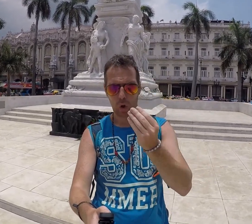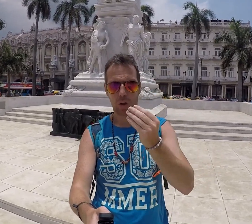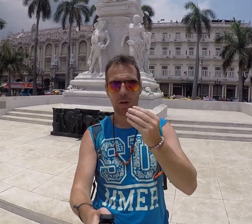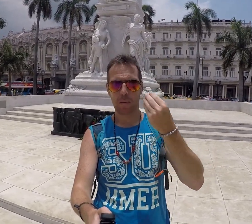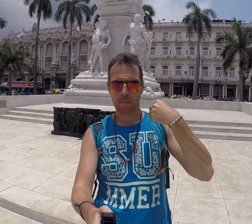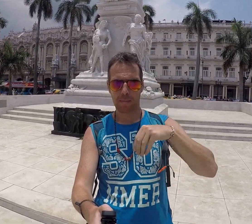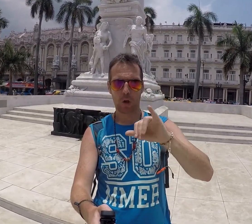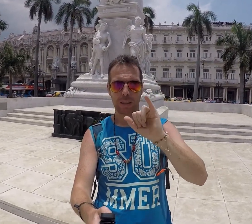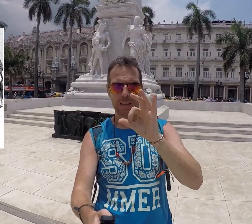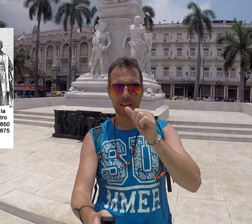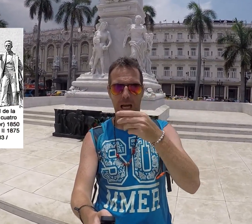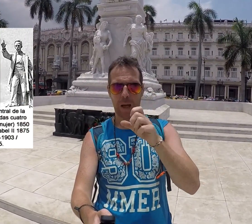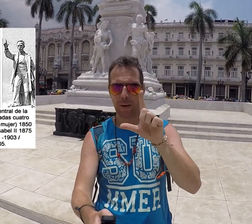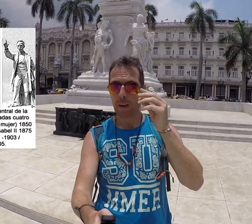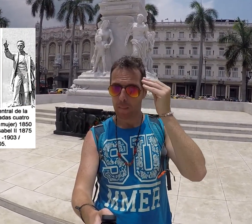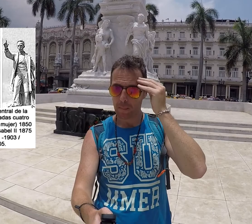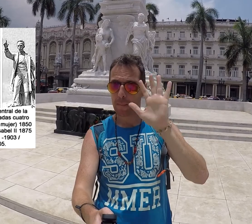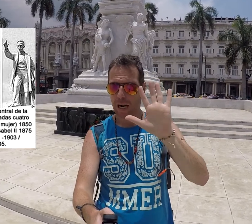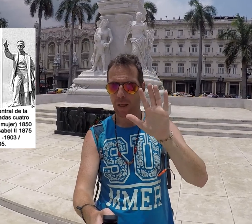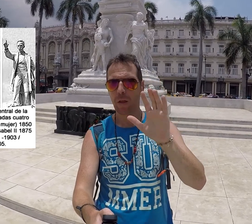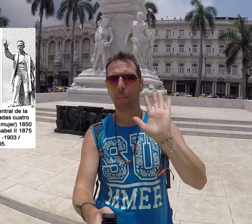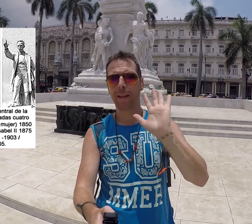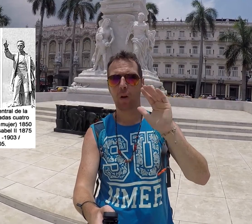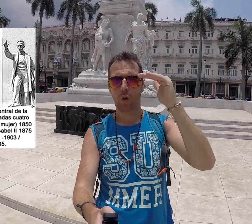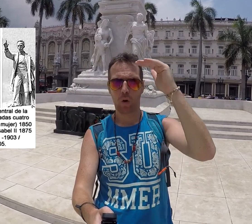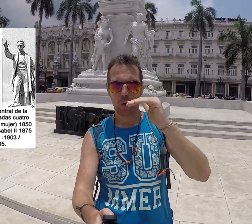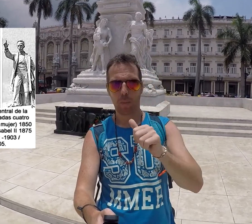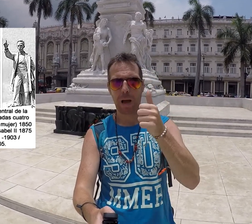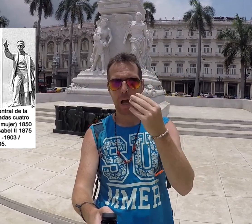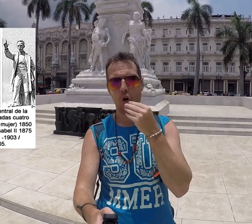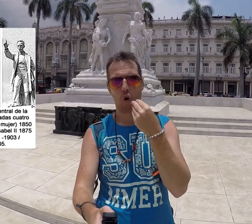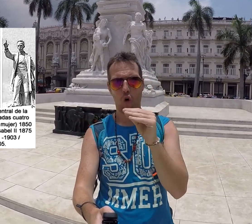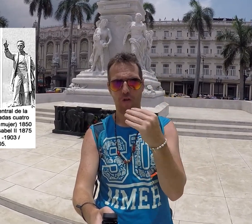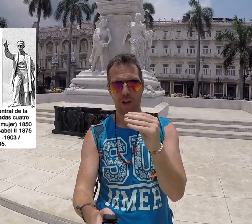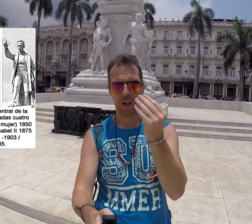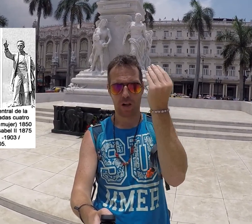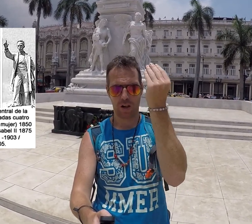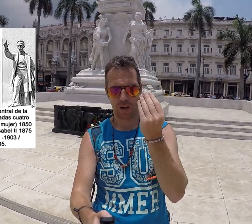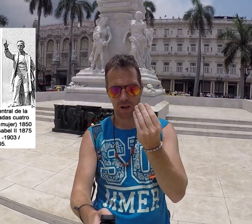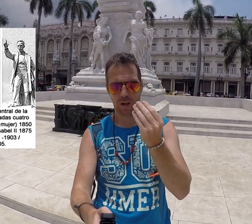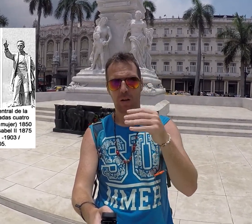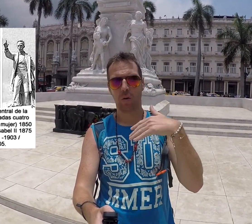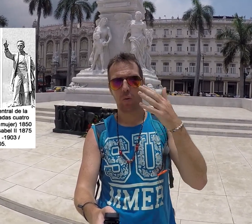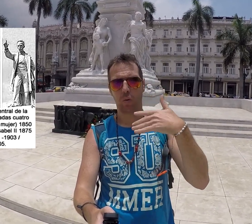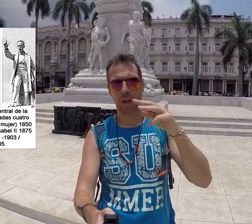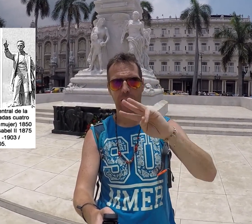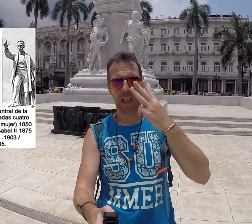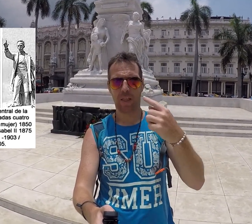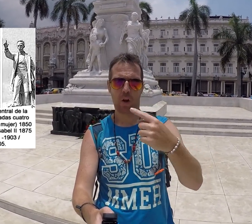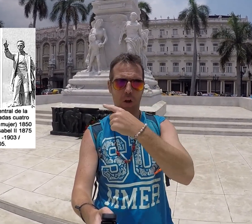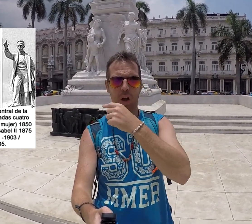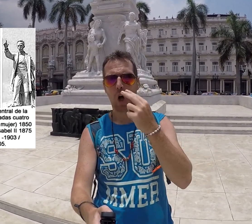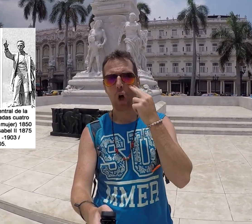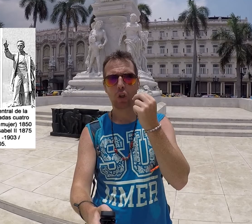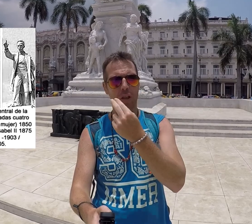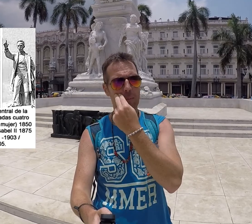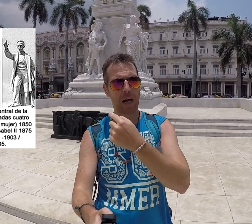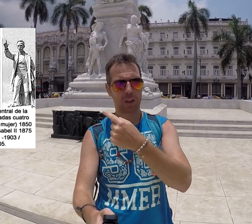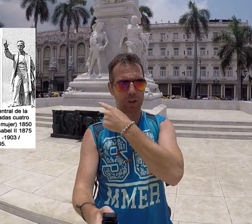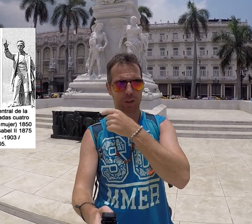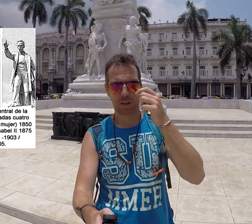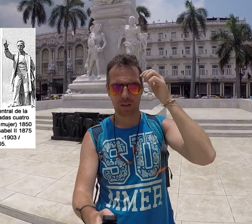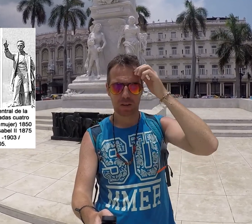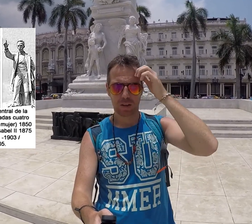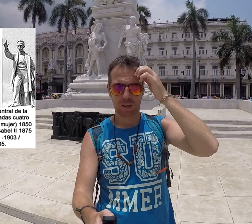Y la segunda estatua creo que también fue de Isabel, pero de joven, y la tercera esa de José Martí